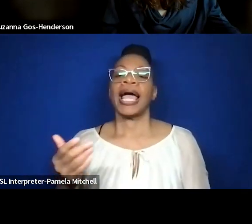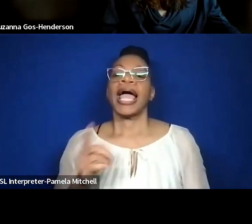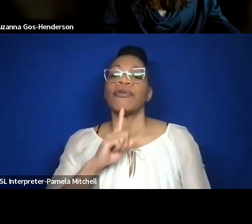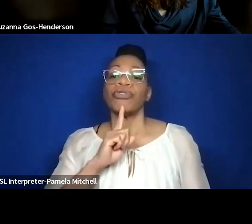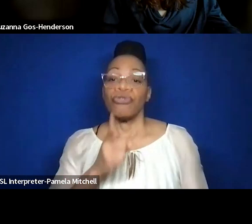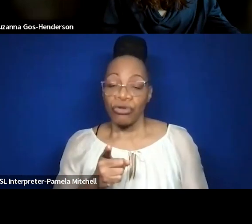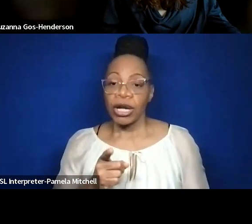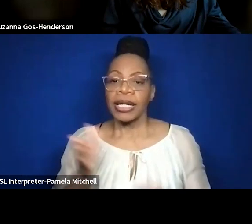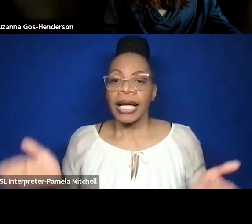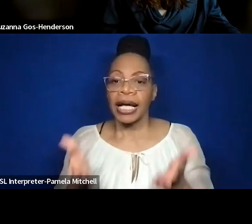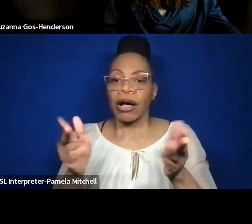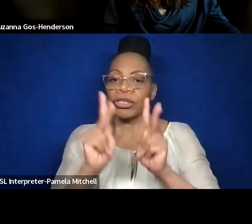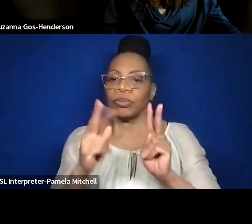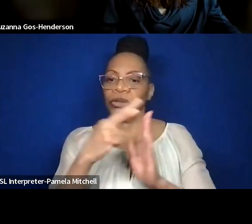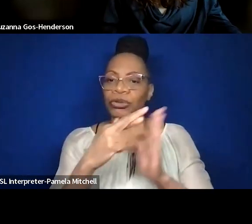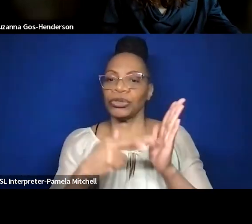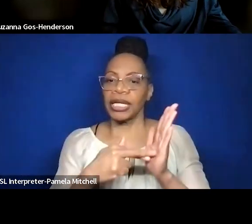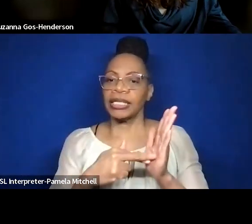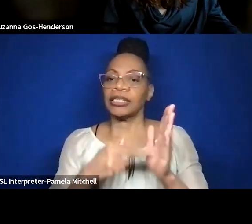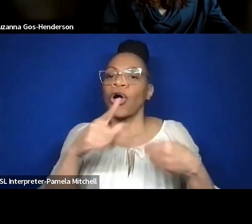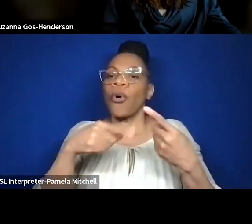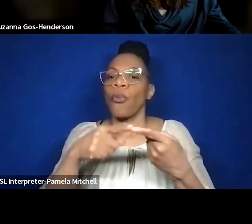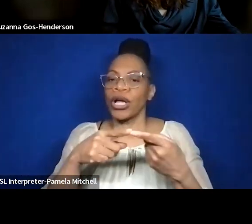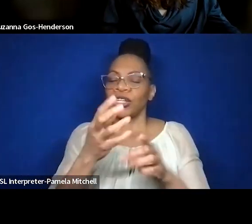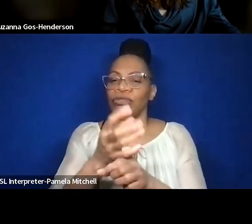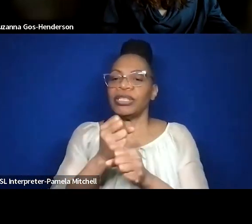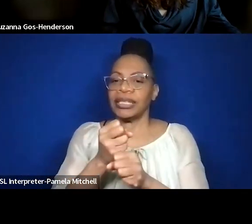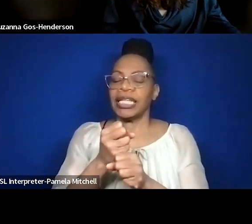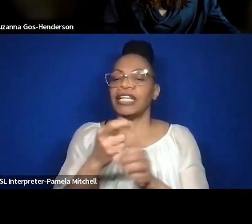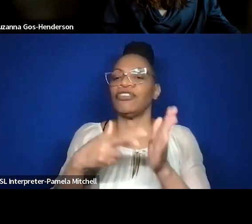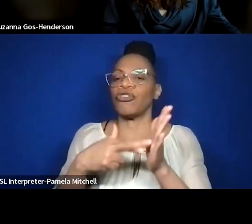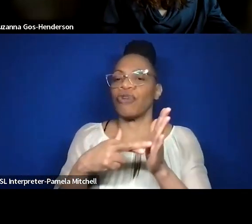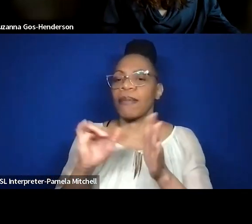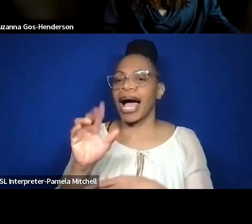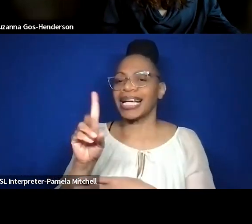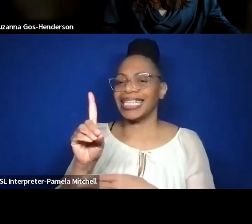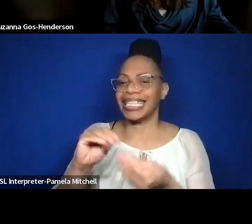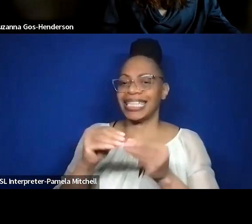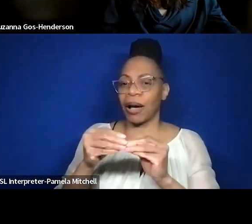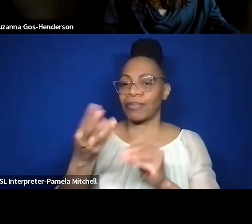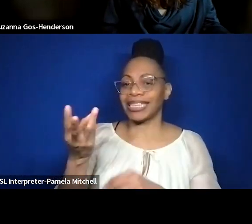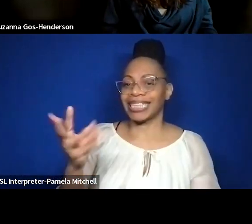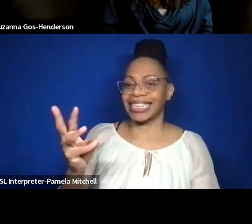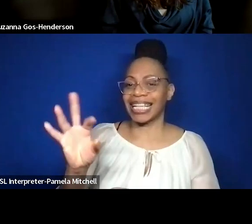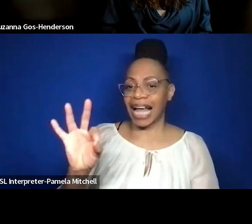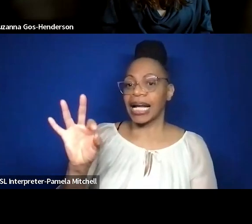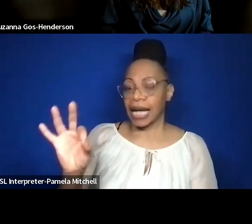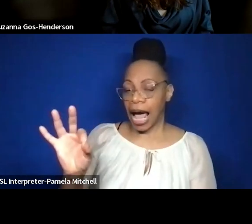Después de obtener tu número de ID de representante a través del 1699, te animamos a que te registres para obtener acceso a ERE.